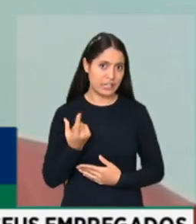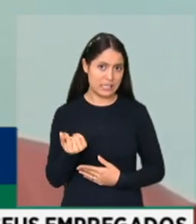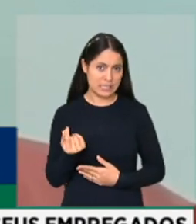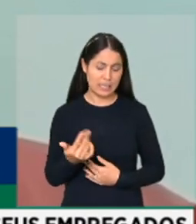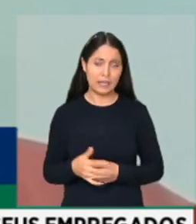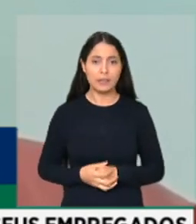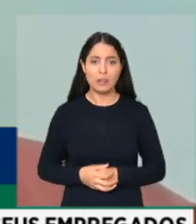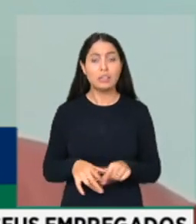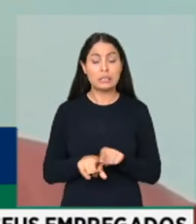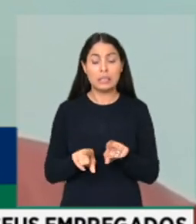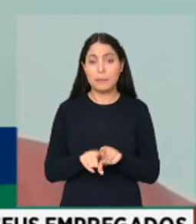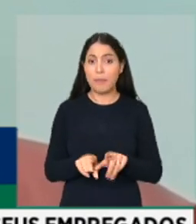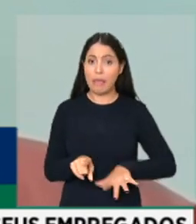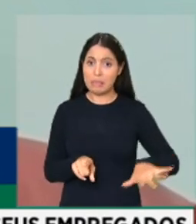INSTITUIÇÕES DA ÁREA DE AVALIAÇÃO PATRIMONIAL, JÁ